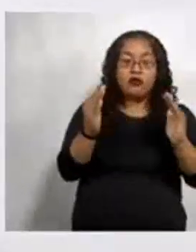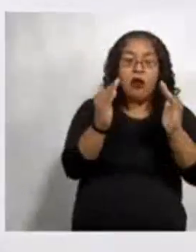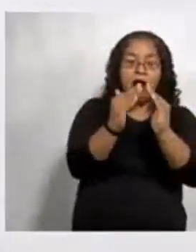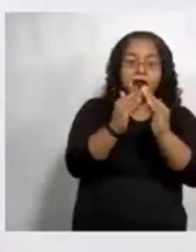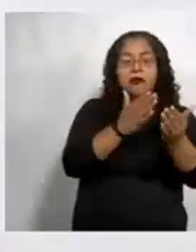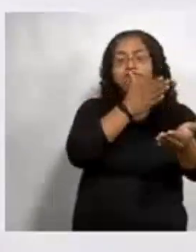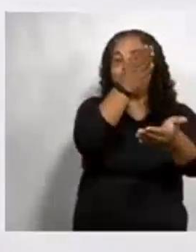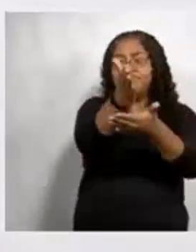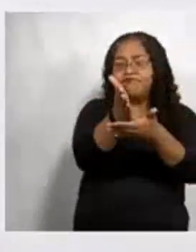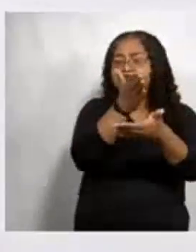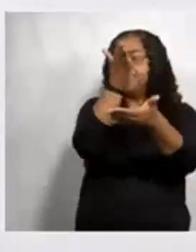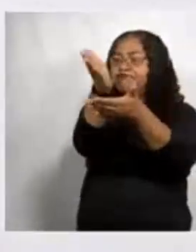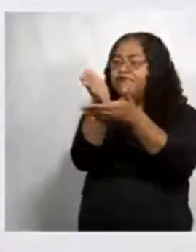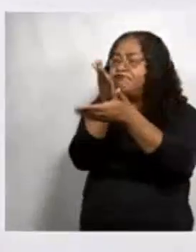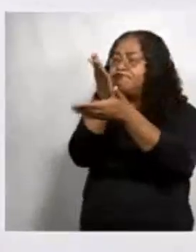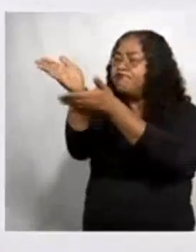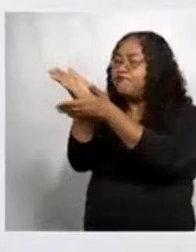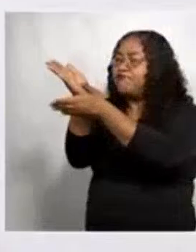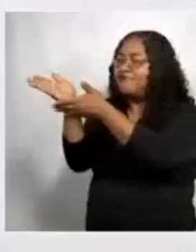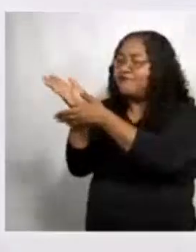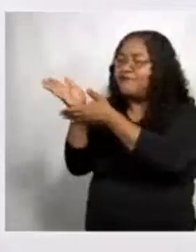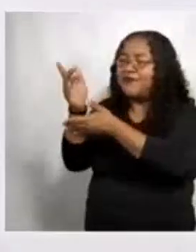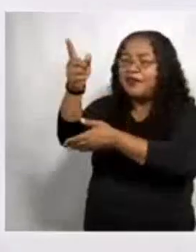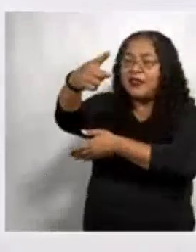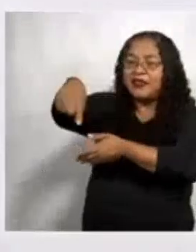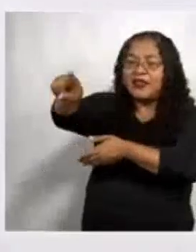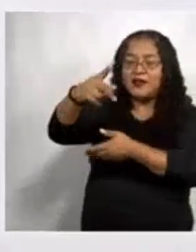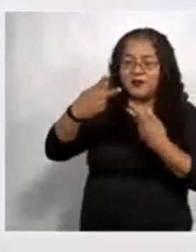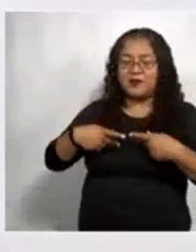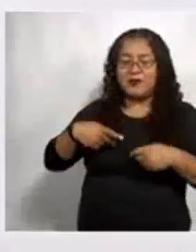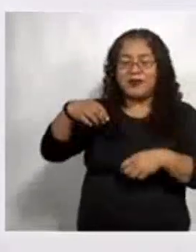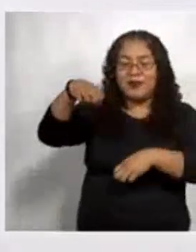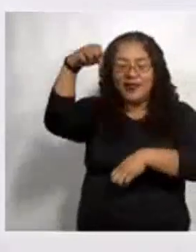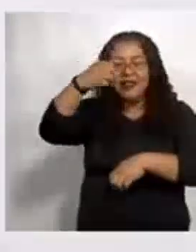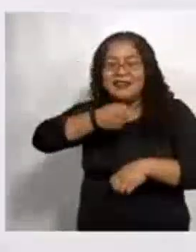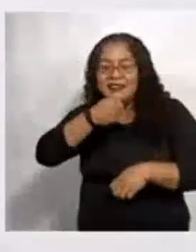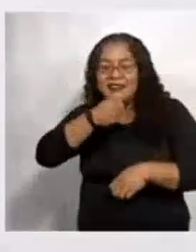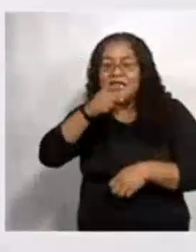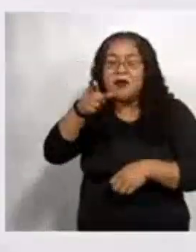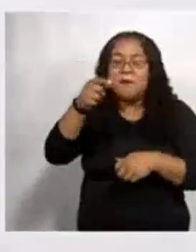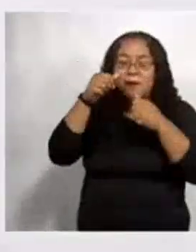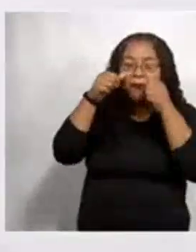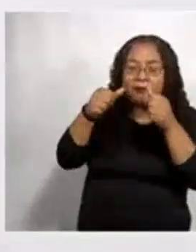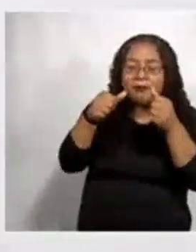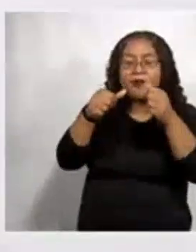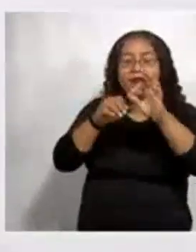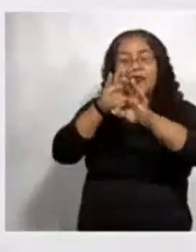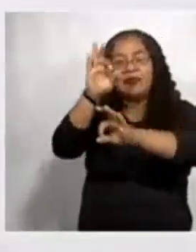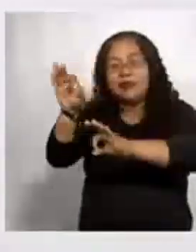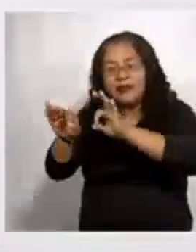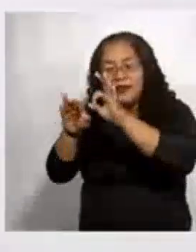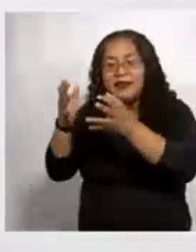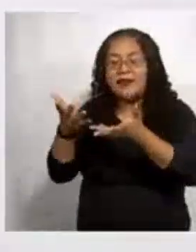casa a todos los adultos mayores. Yo estoy segura que es el programa de prevención de la salud más